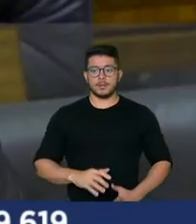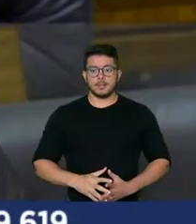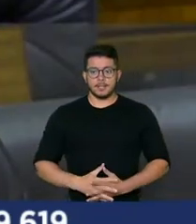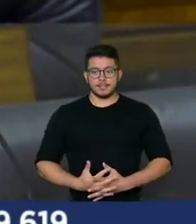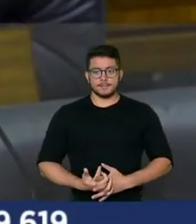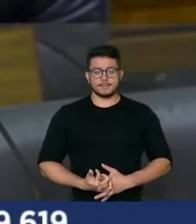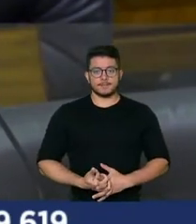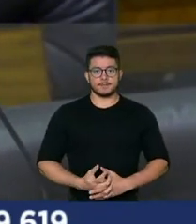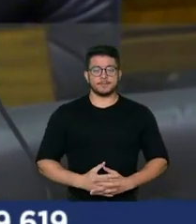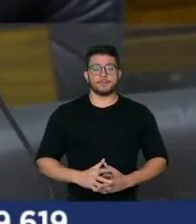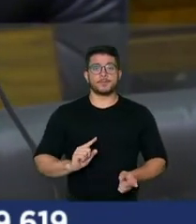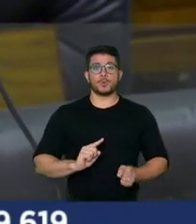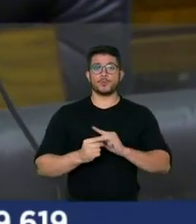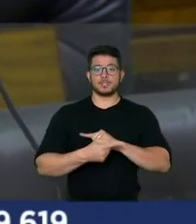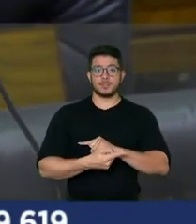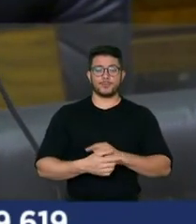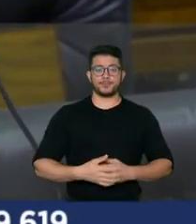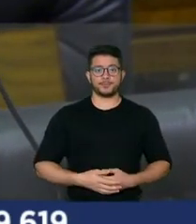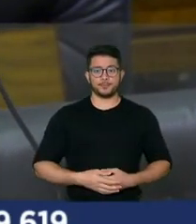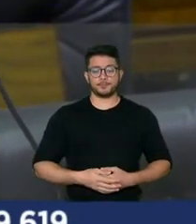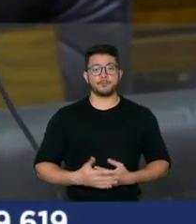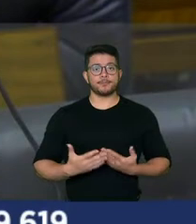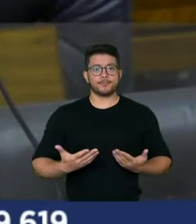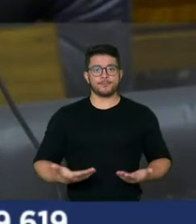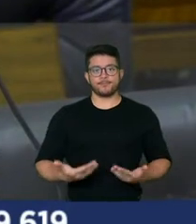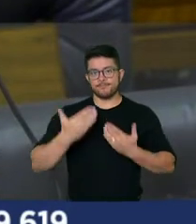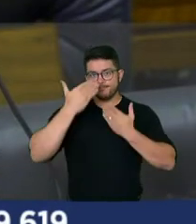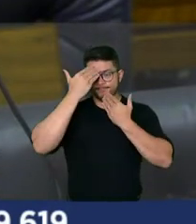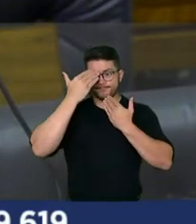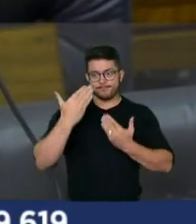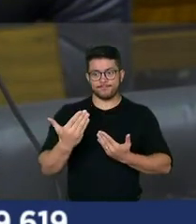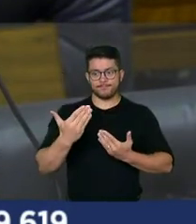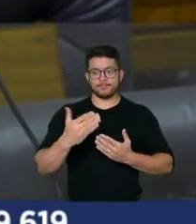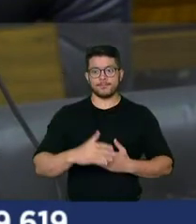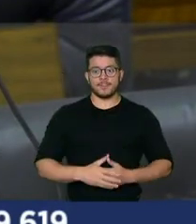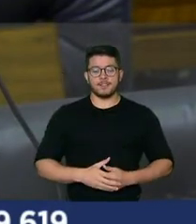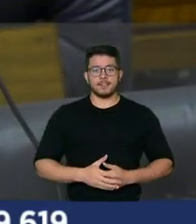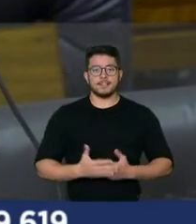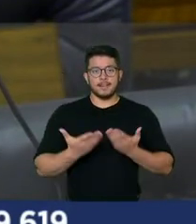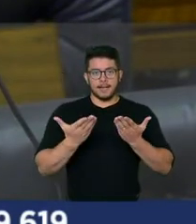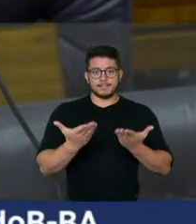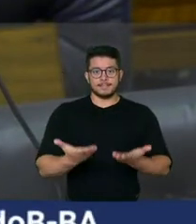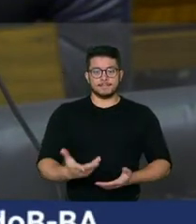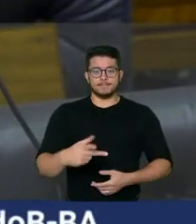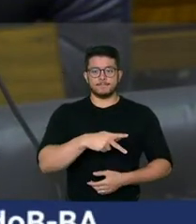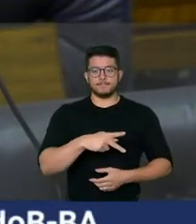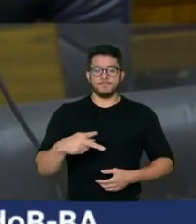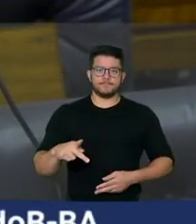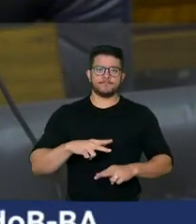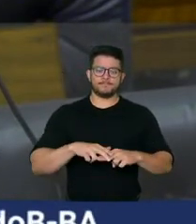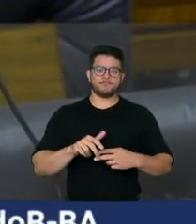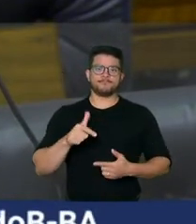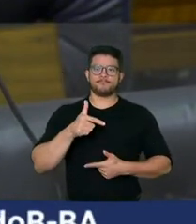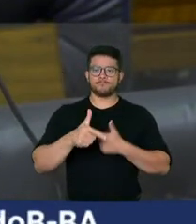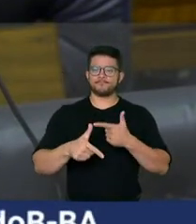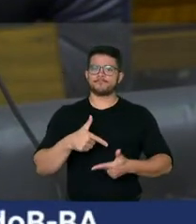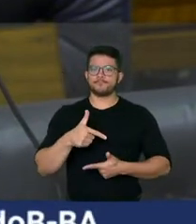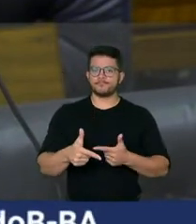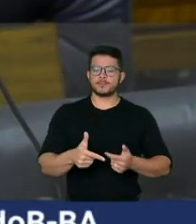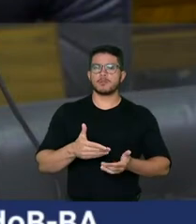DEPUTADO OTONI. -- [DEPUTADA]: PELA OPOSIÇÃO, PRESIDENTE. -- [PRESIDENTE]: OPOSIÇÃO. -- [DEPUTADA]: OBRIGADA PRESIDENTE MARCELO, QUERO AGRADECER PENHORADAMENTE A